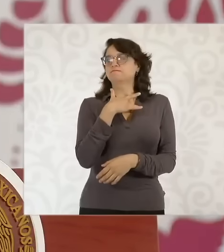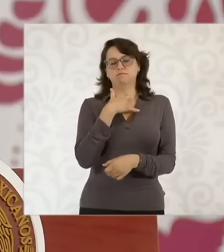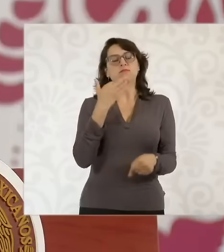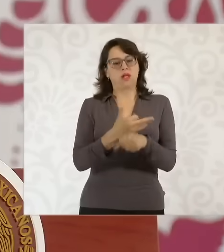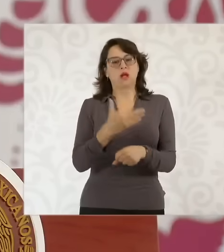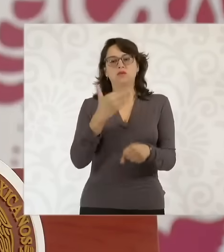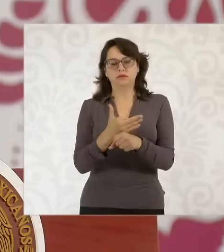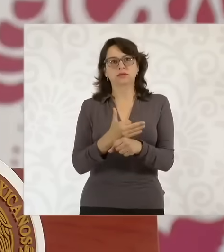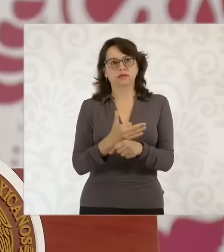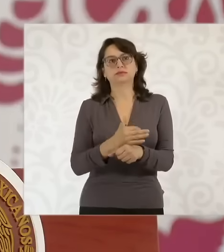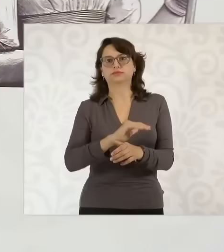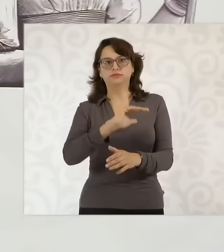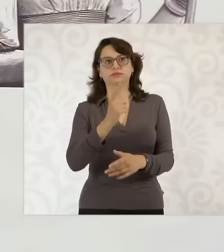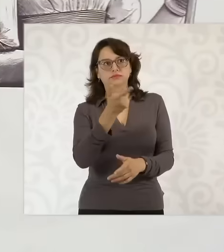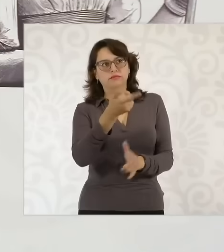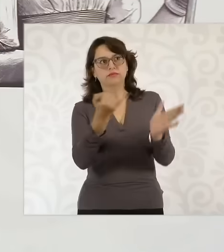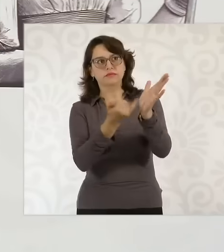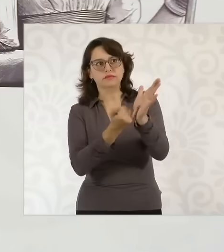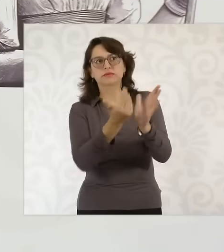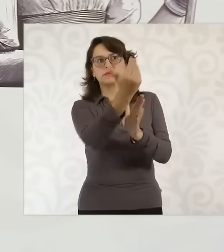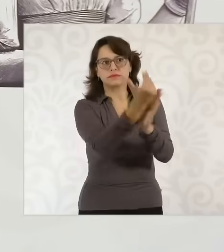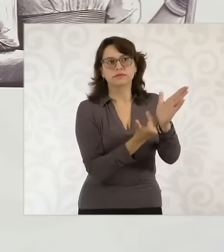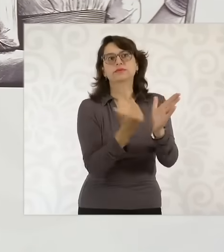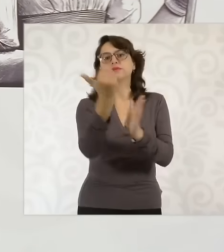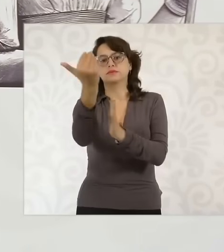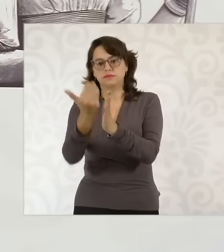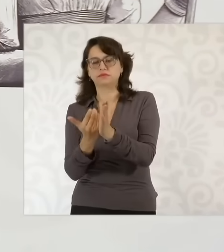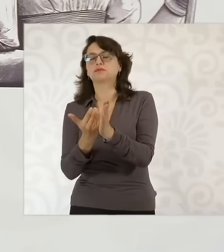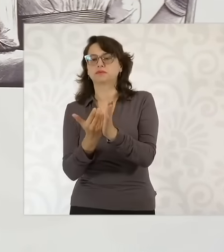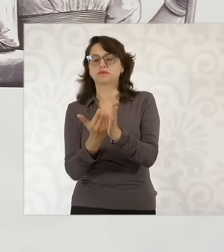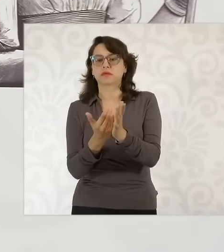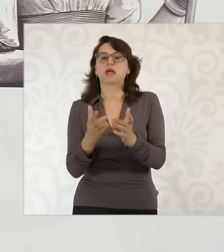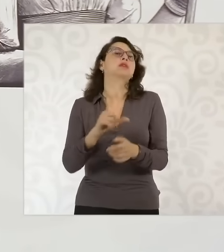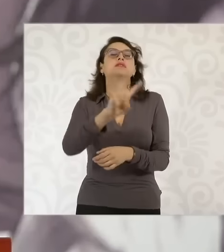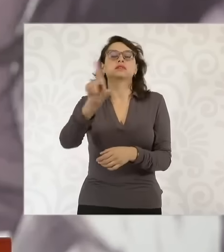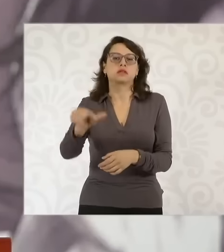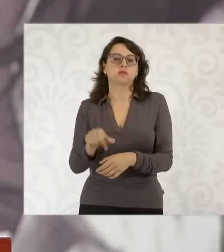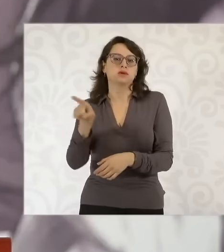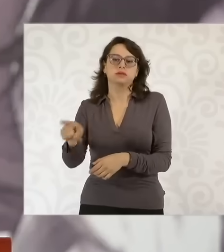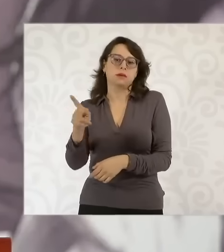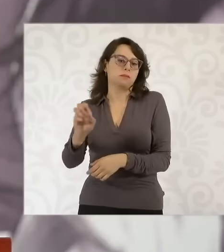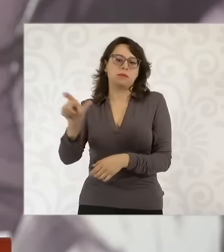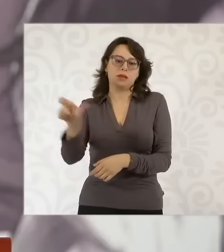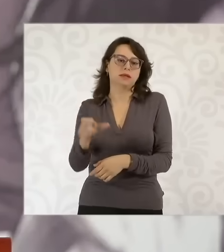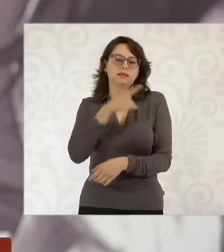hacernos cargo de las amortizaciones eh y eventualmente diseñar estrategias que nos permitan